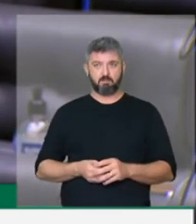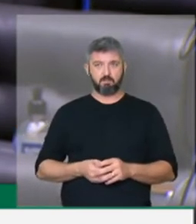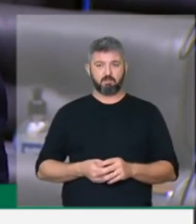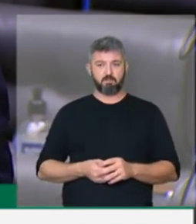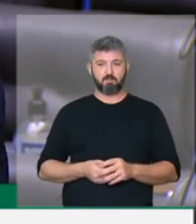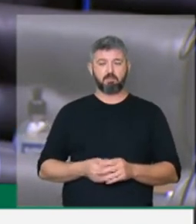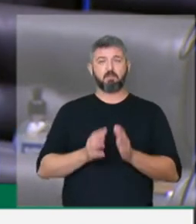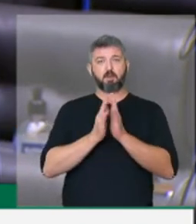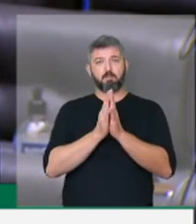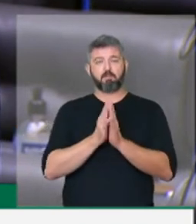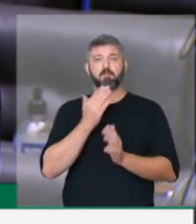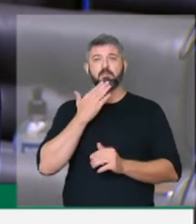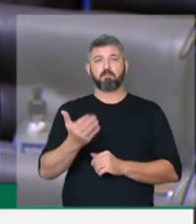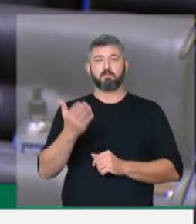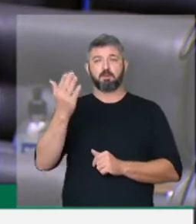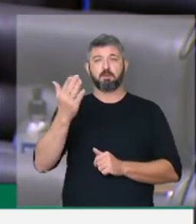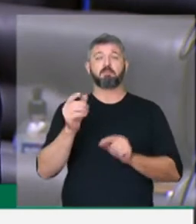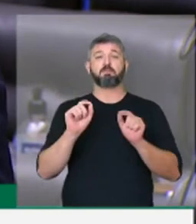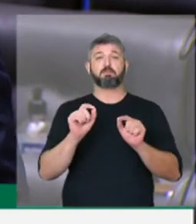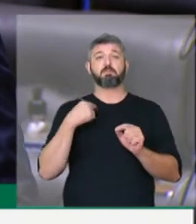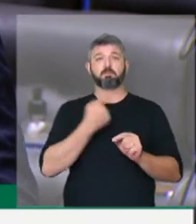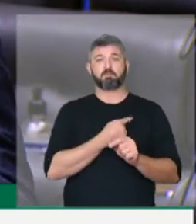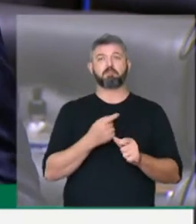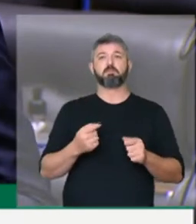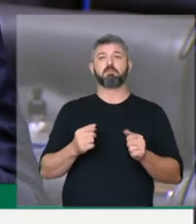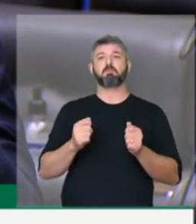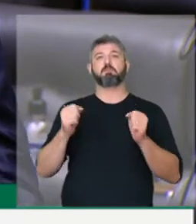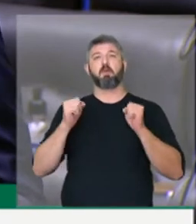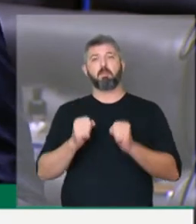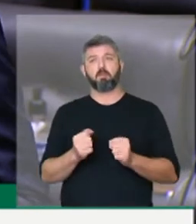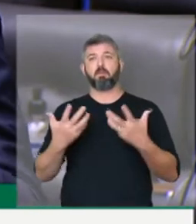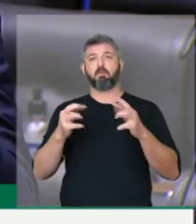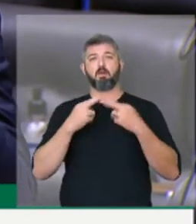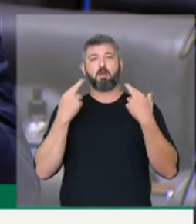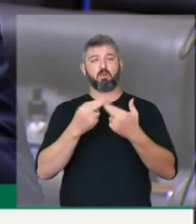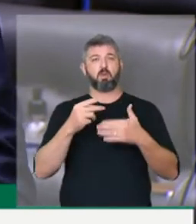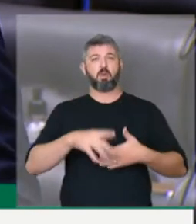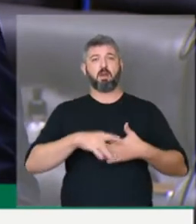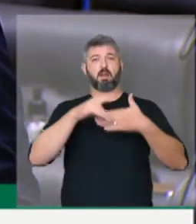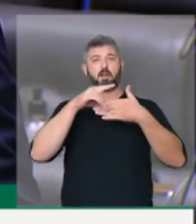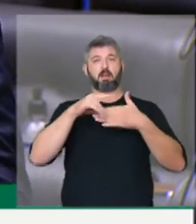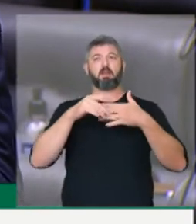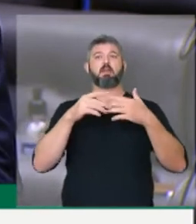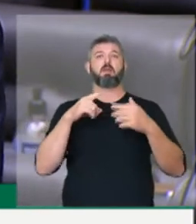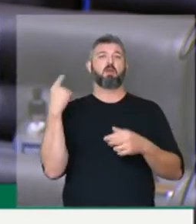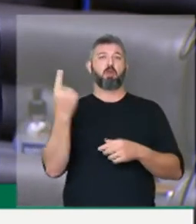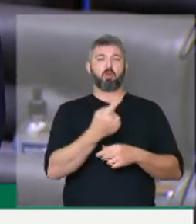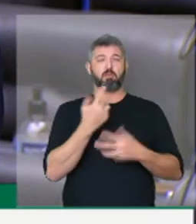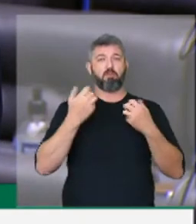RAMOS É QUE A GENTE POSSA APELO QUE FAÇO PRESIDENTE COMPANHEIRO MARCELO REUNIR OS LÍDERES, REUNIR O PARLAMENTO E AVANÇAR NA